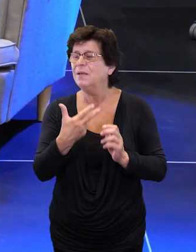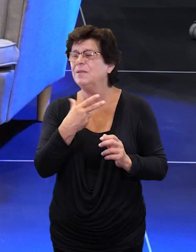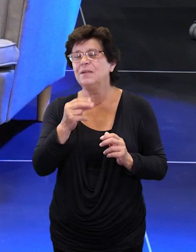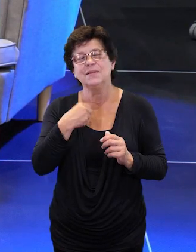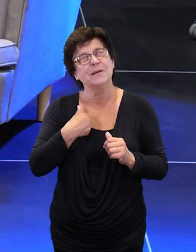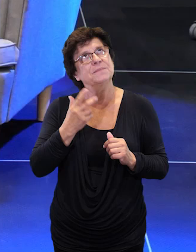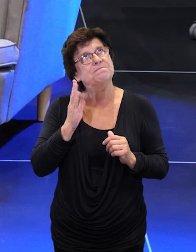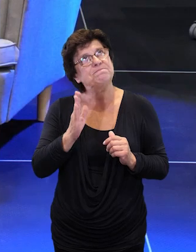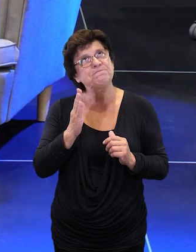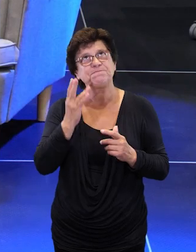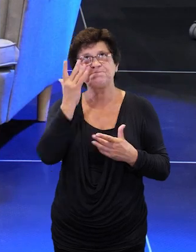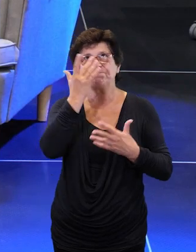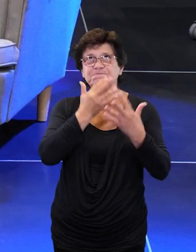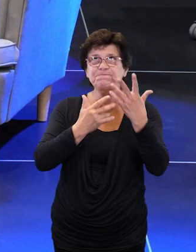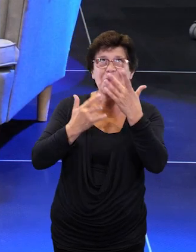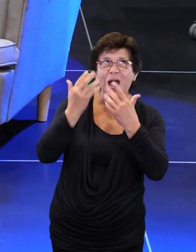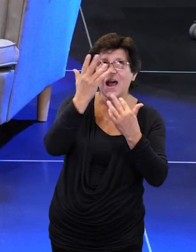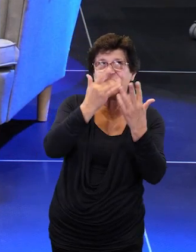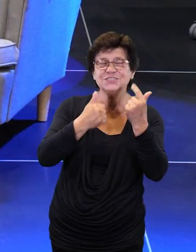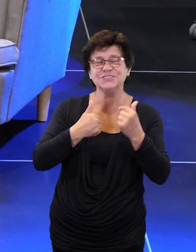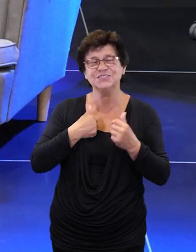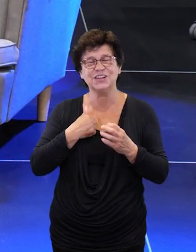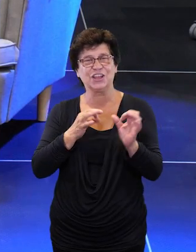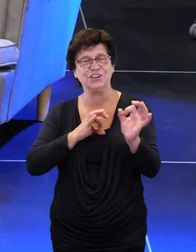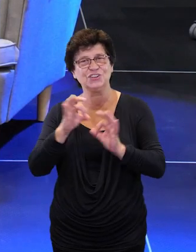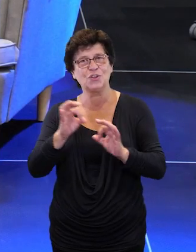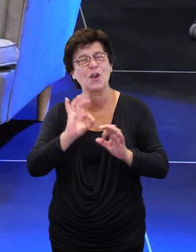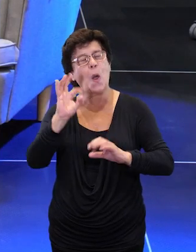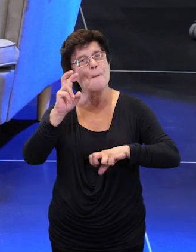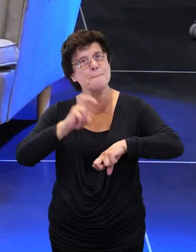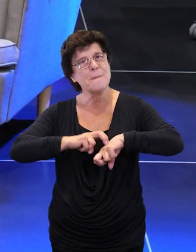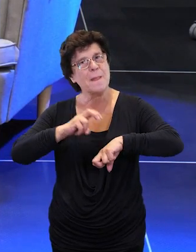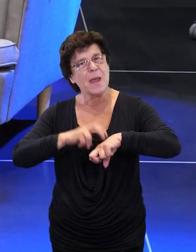Marzy mi się super historia, taka prawdziwa, w świecie medycznym, bo uważam, że prawie każdy film medyczny